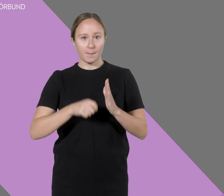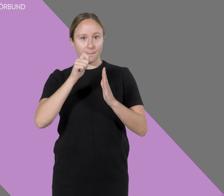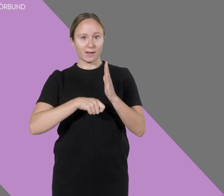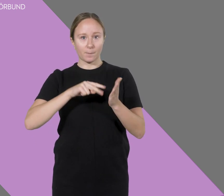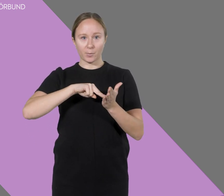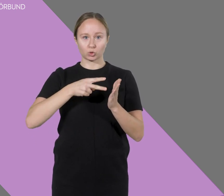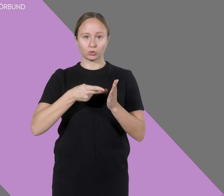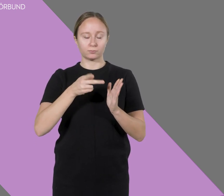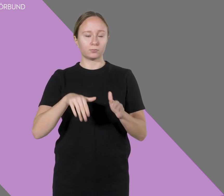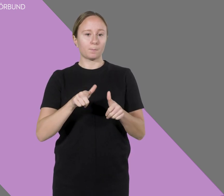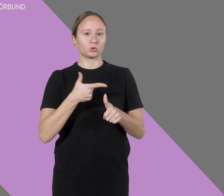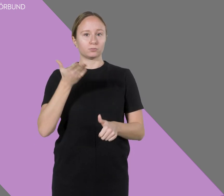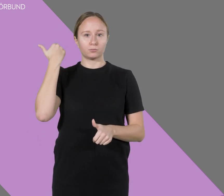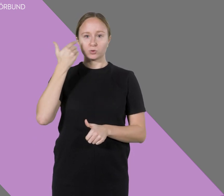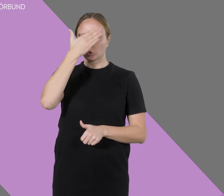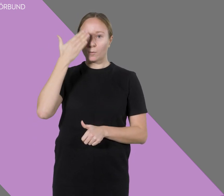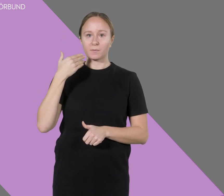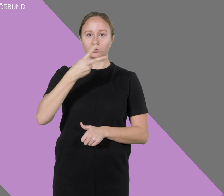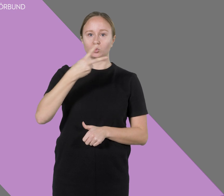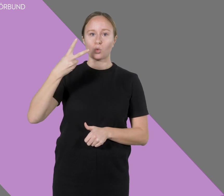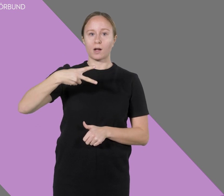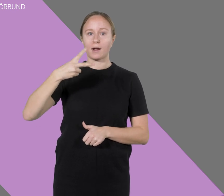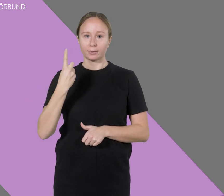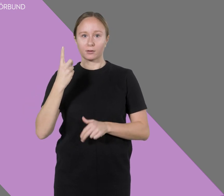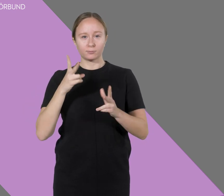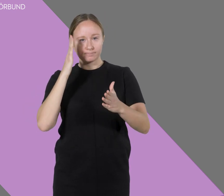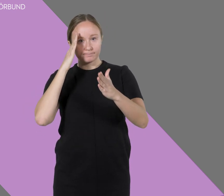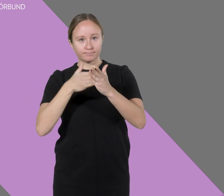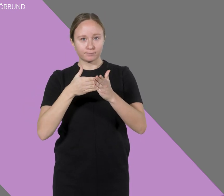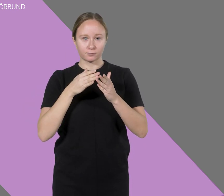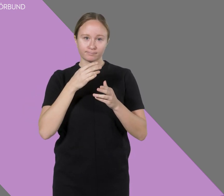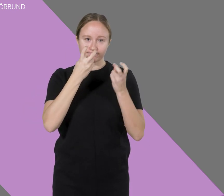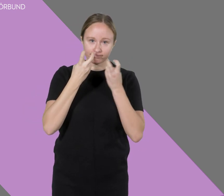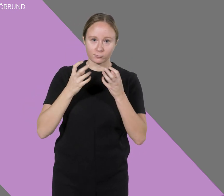Pilotprojektet inleddes sommaren 2021 i syfte att ta reda på -